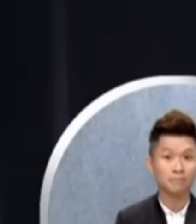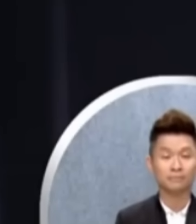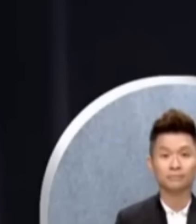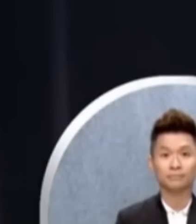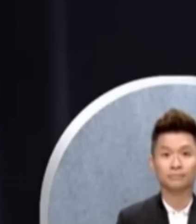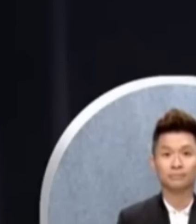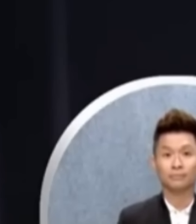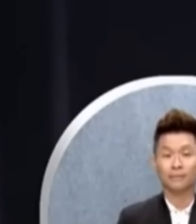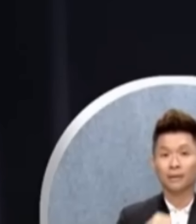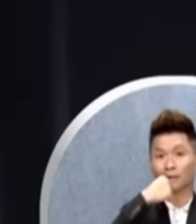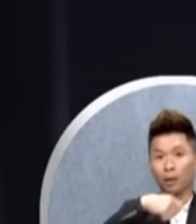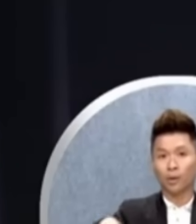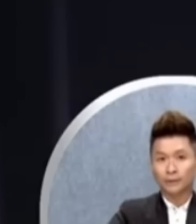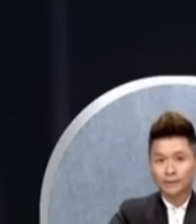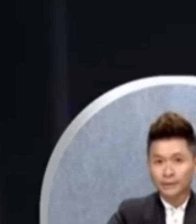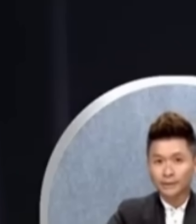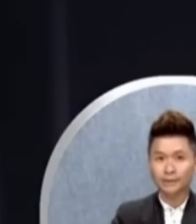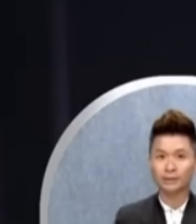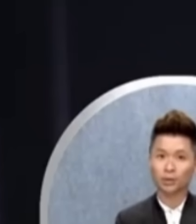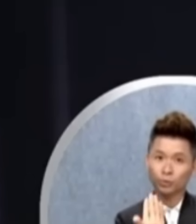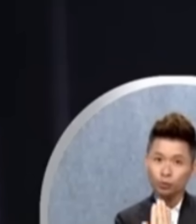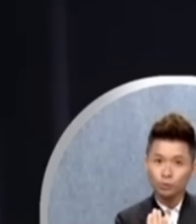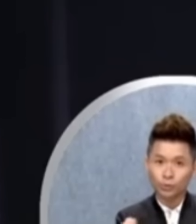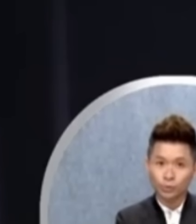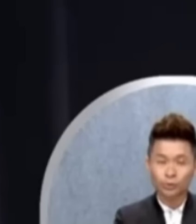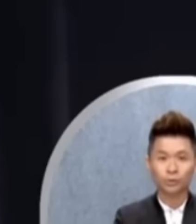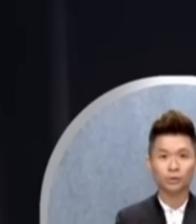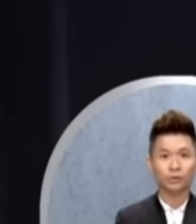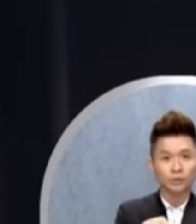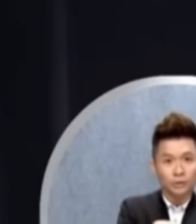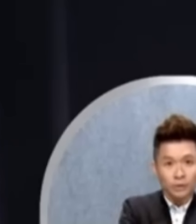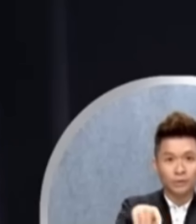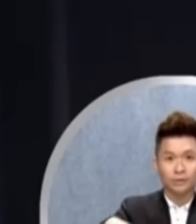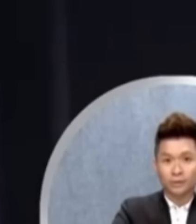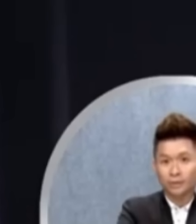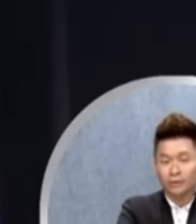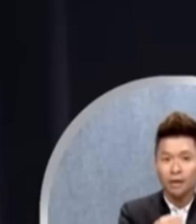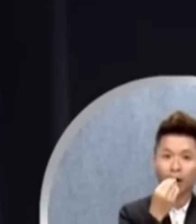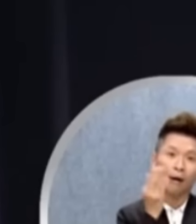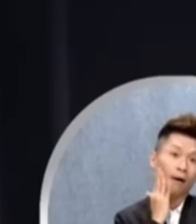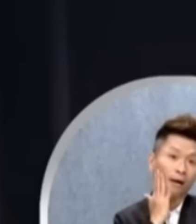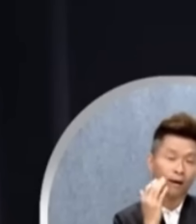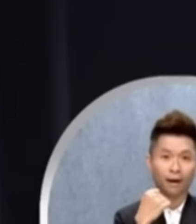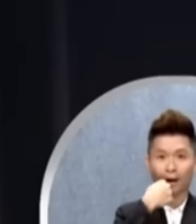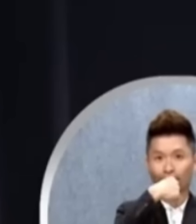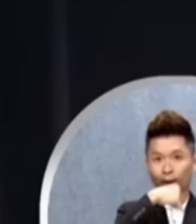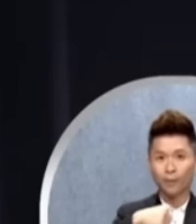你講的台式料理上虱目魚 客家小炒 好吃 講到台式麻將 春夏秋冬